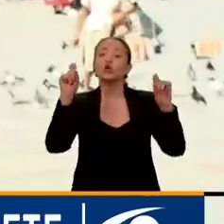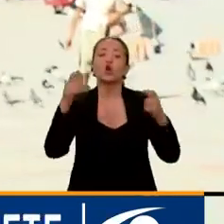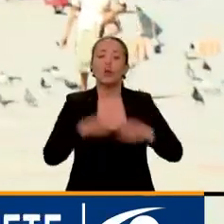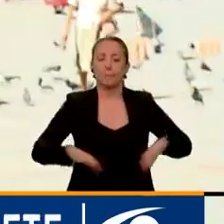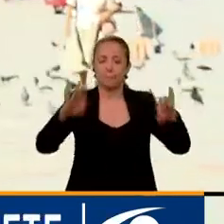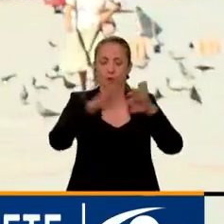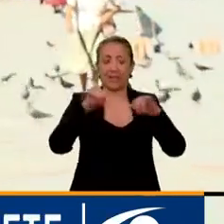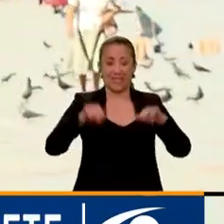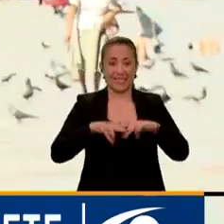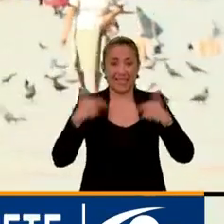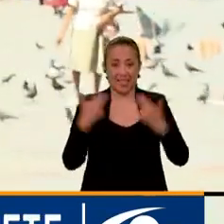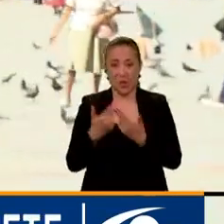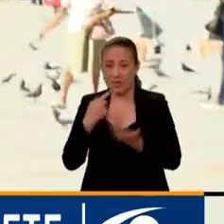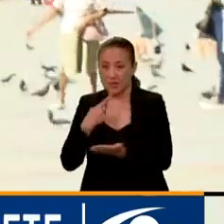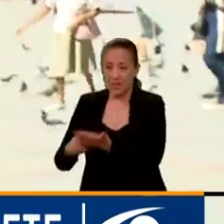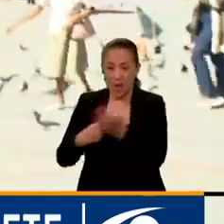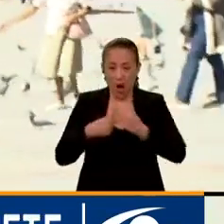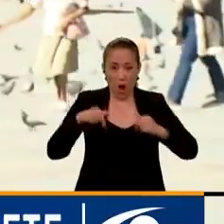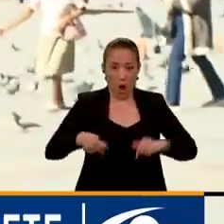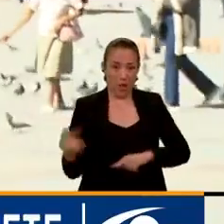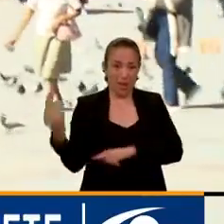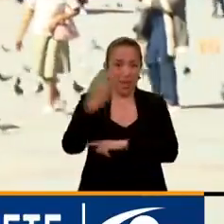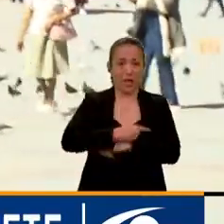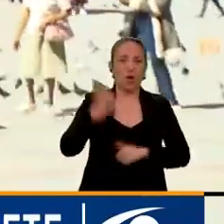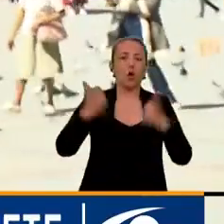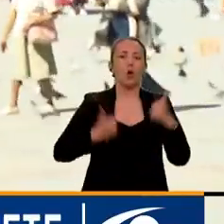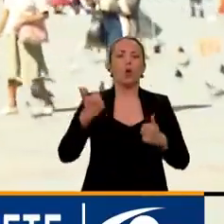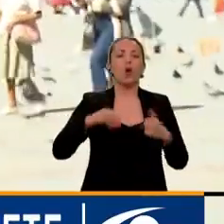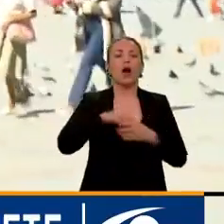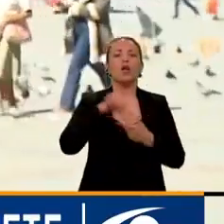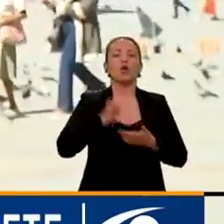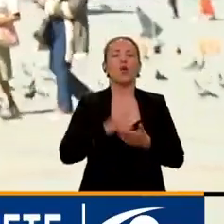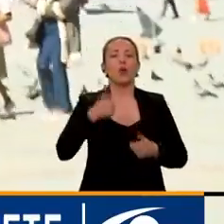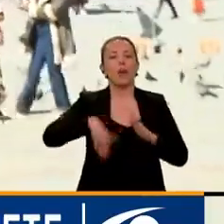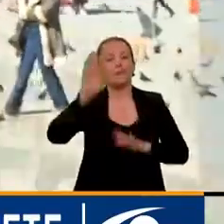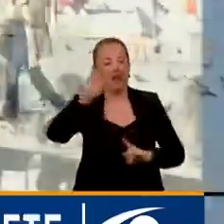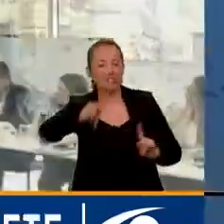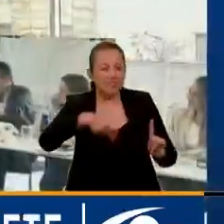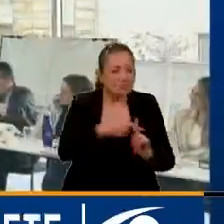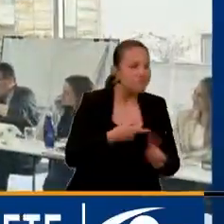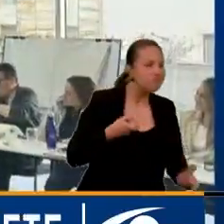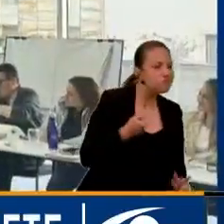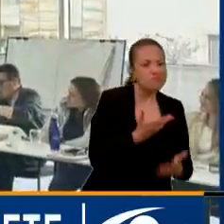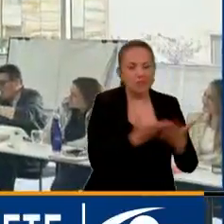ciudadanos a diario, por lo que ya ordenó a la Policía Metropolitana que hicieran